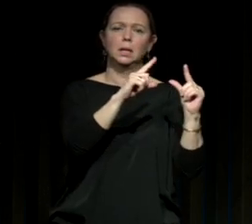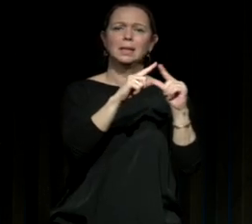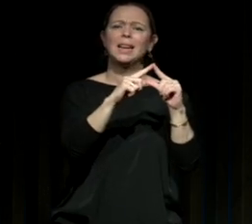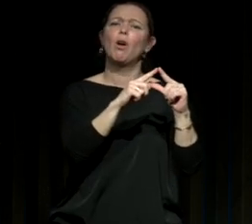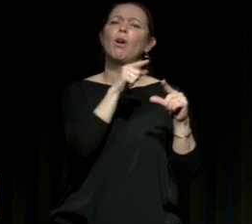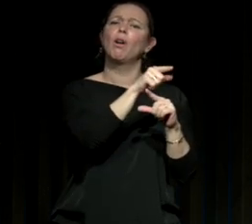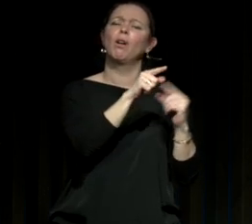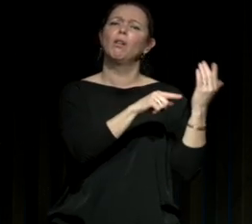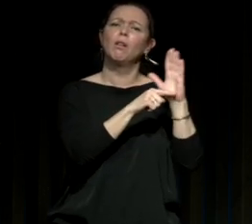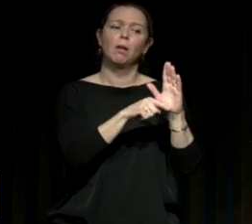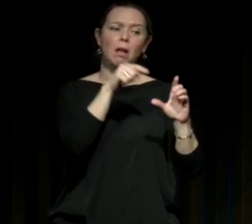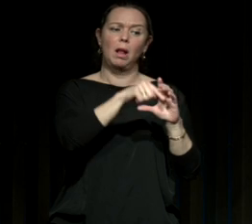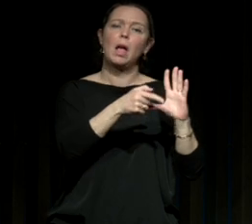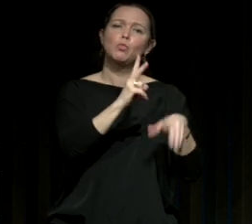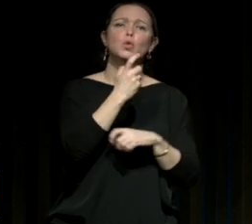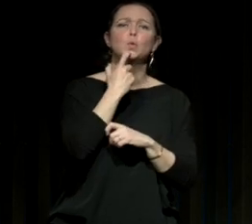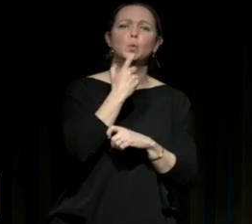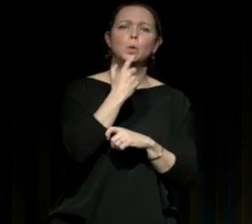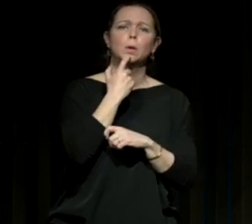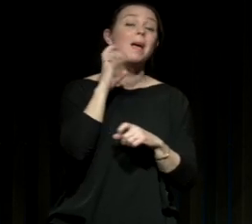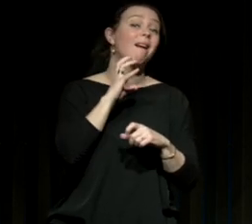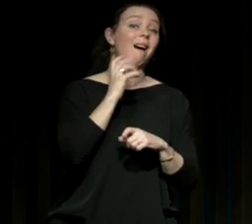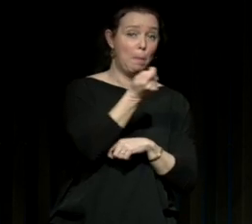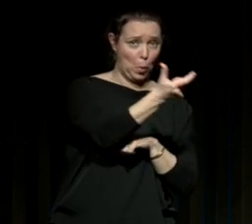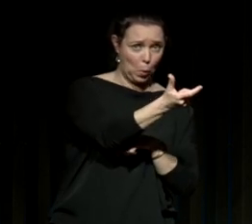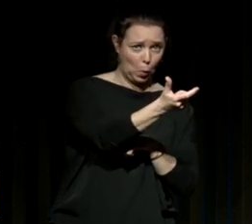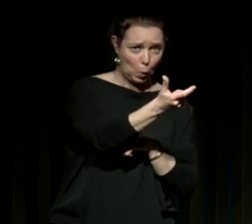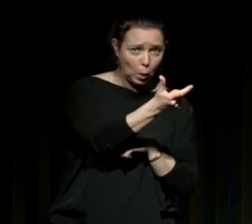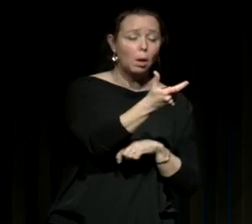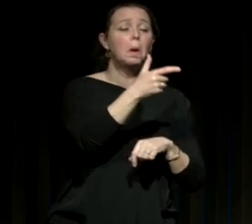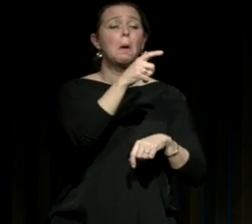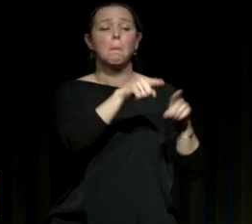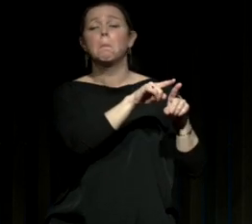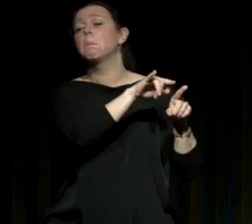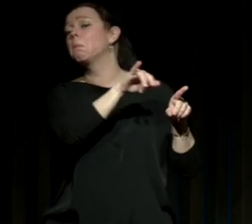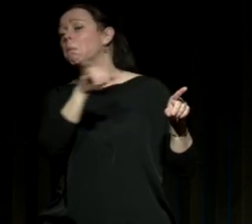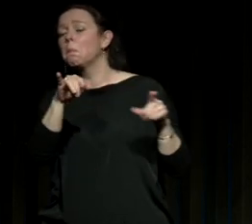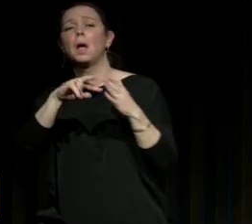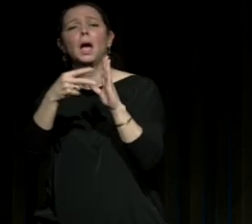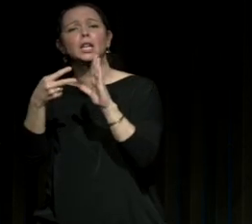riche en sucre est pauvre en gras et puis savary jusqu'au régime qui est représenté par les petits